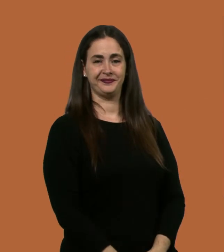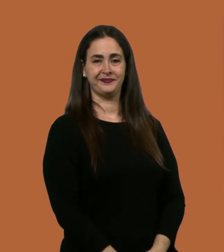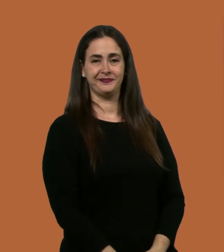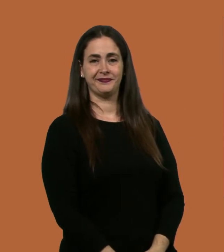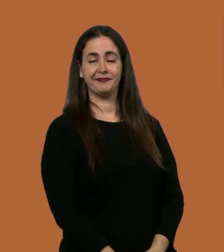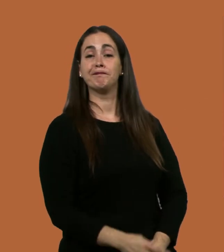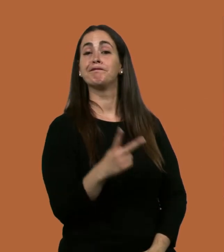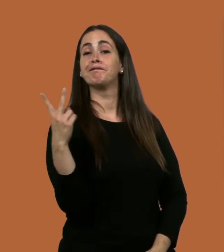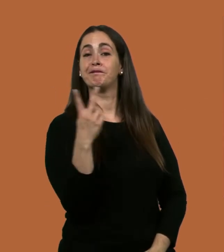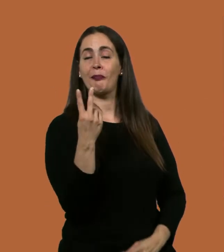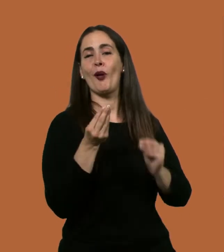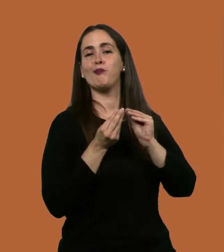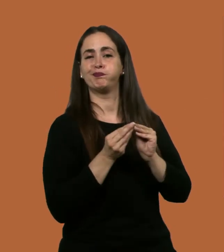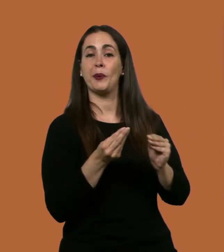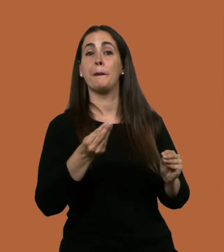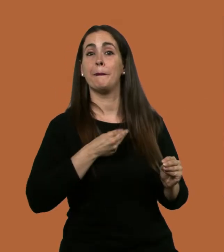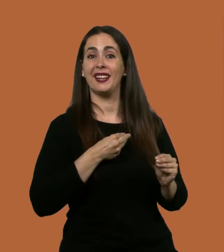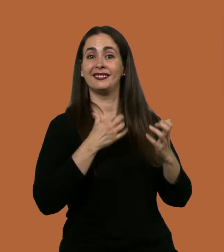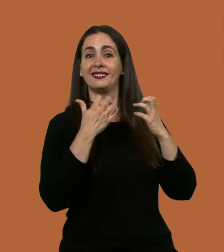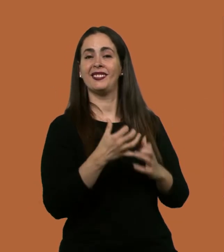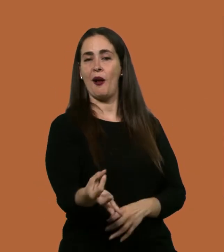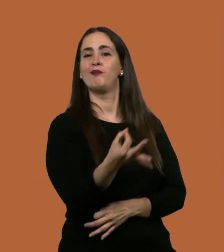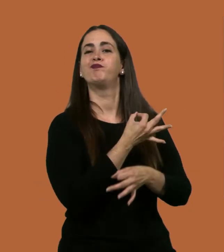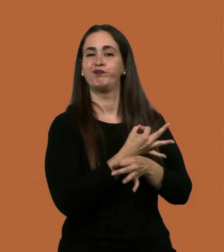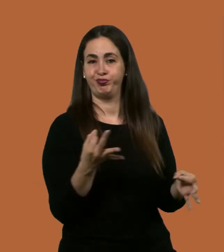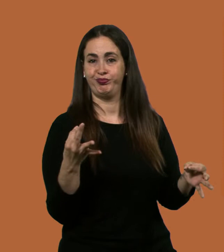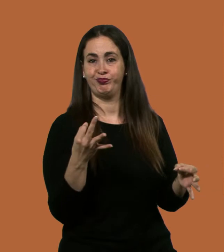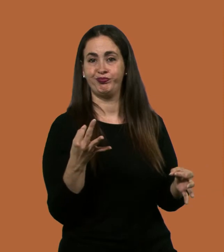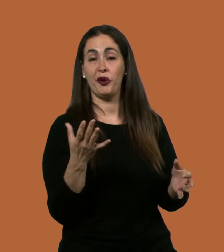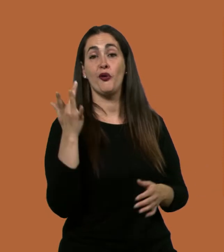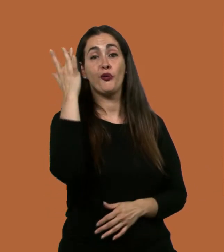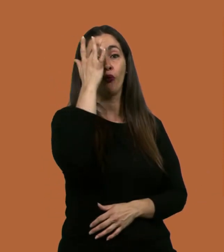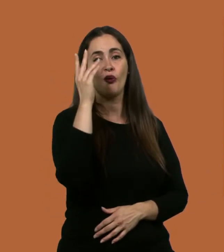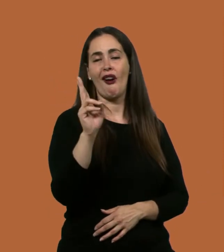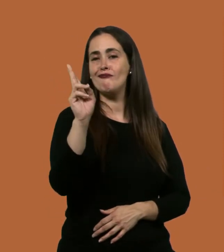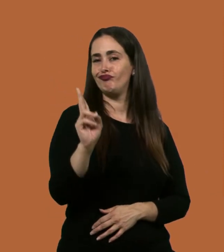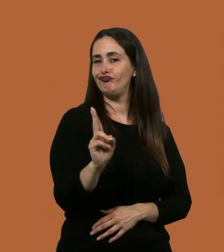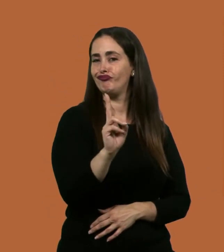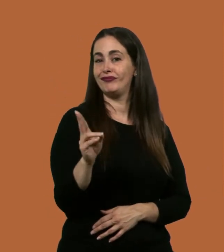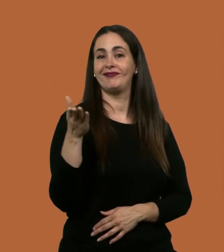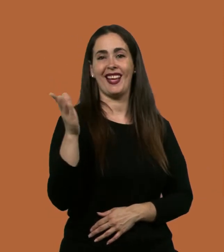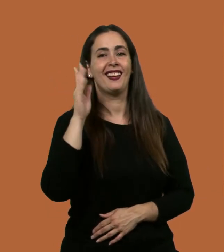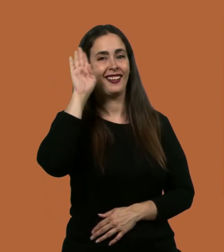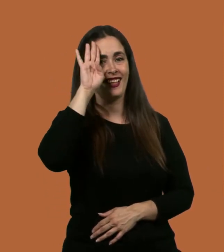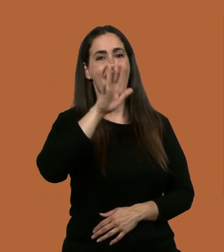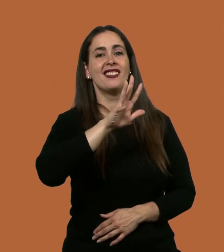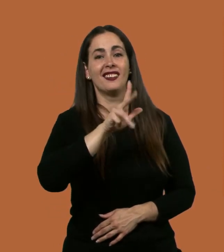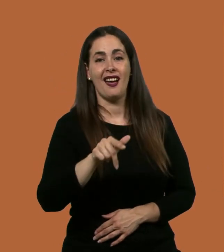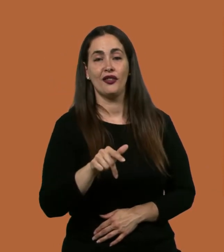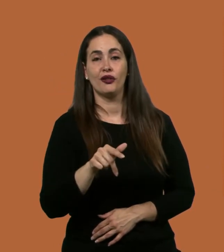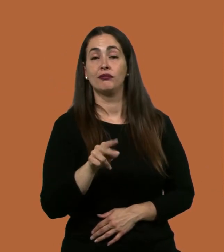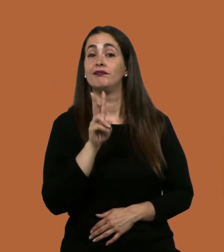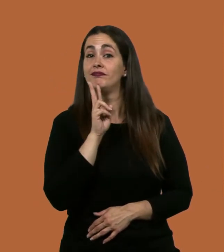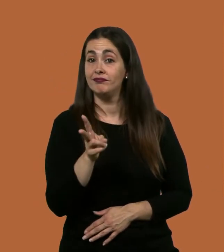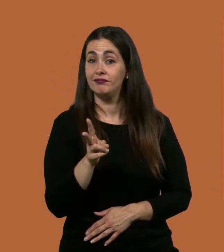Entre tots dos van celebrar correctament la missa. El capellà va beneir el lladregot i li va dir: